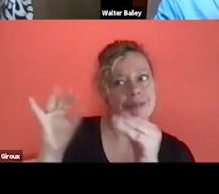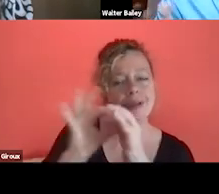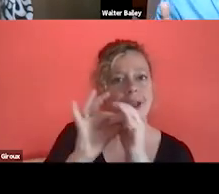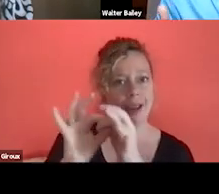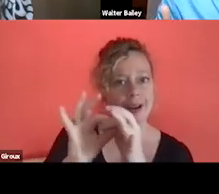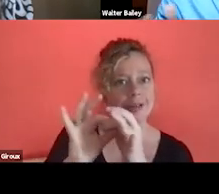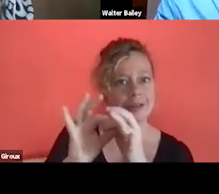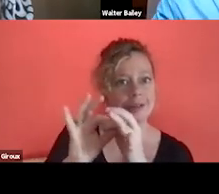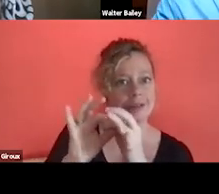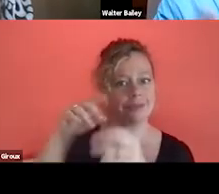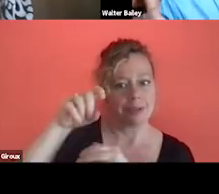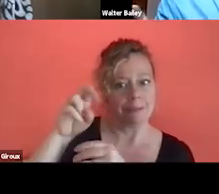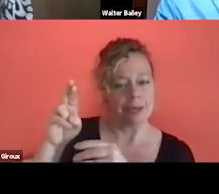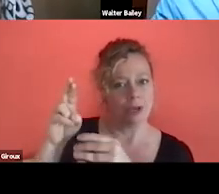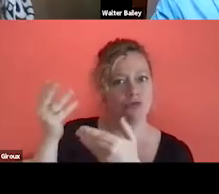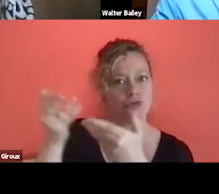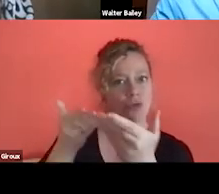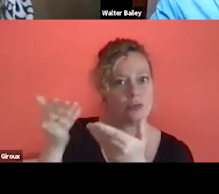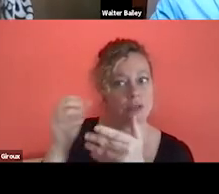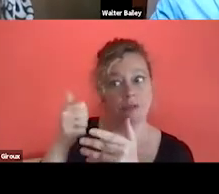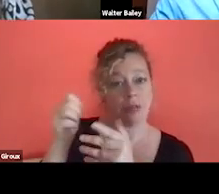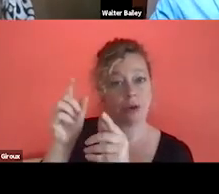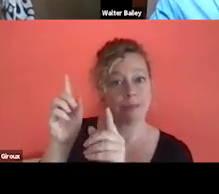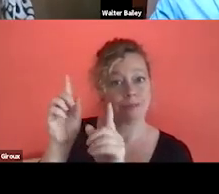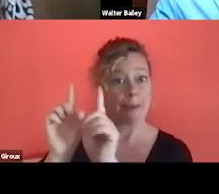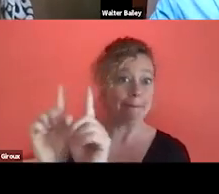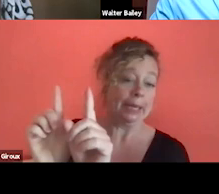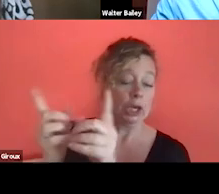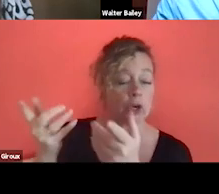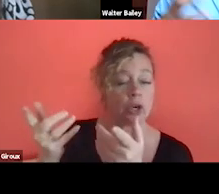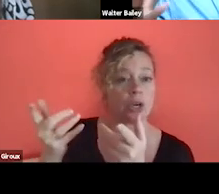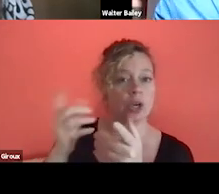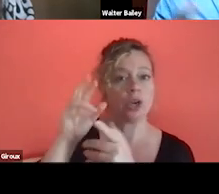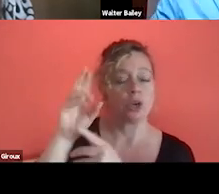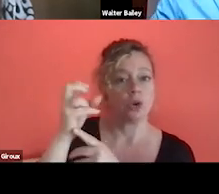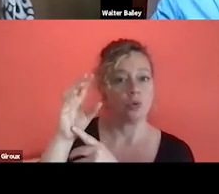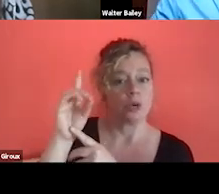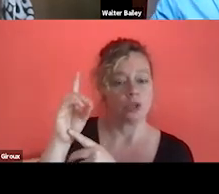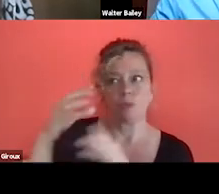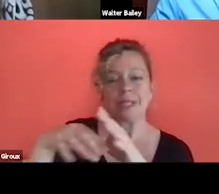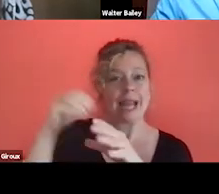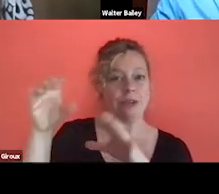Nuestros servicios de pares, nuestro otro par que tenemos, Richard estaba haciendo divulgación